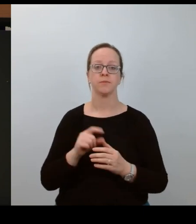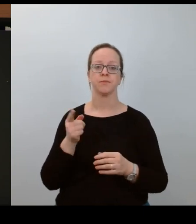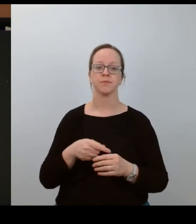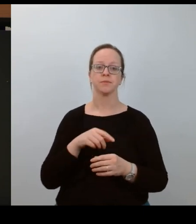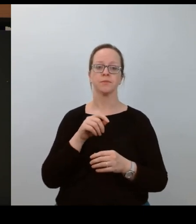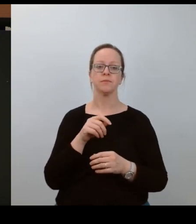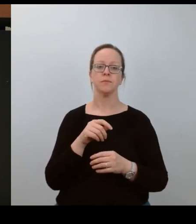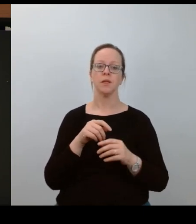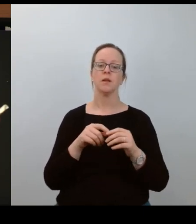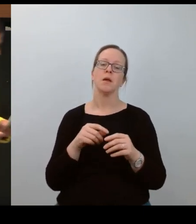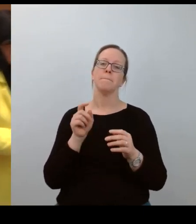Vielen Dank. (Rednerwechsel) (Beifall)